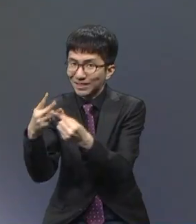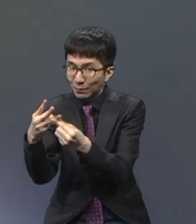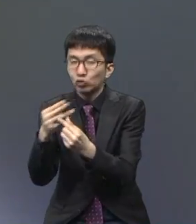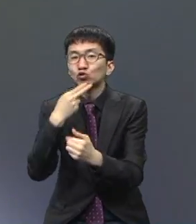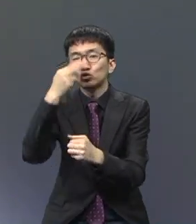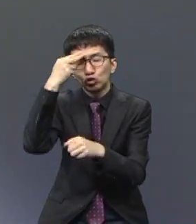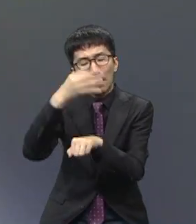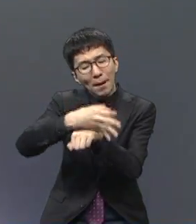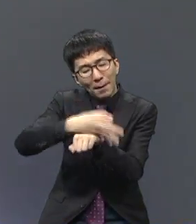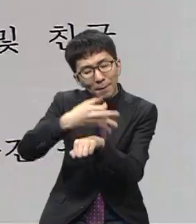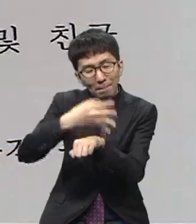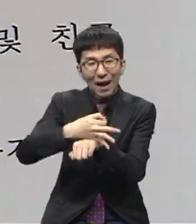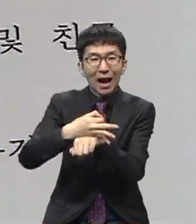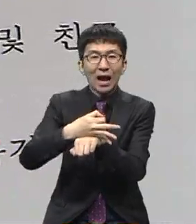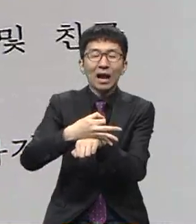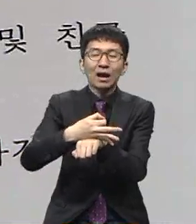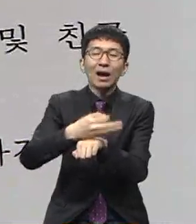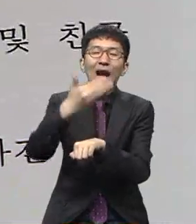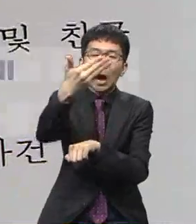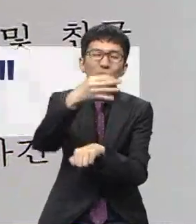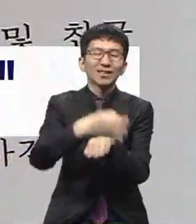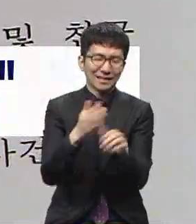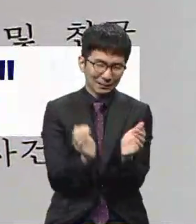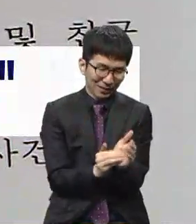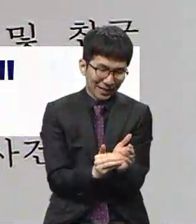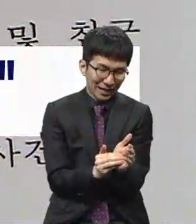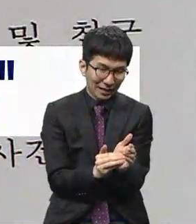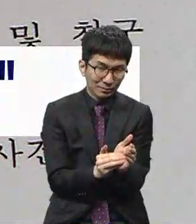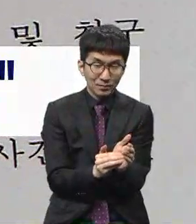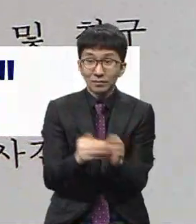드러났습니다. 경찰은 A 씨와 가족의 노트북, 휴대전화와